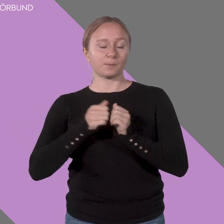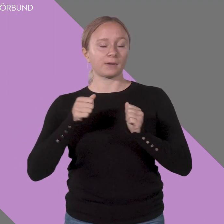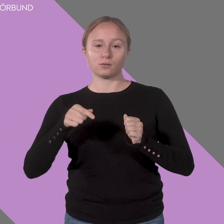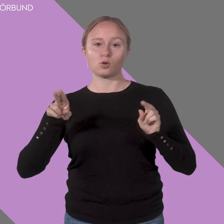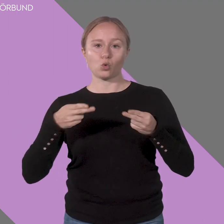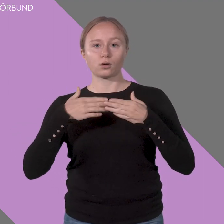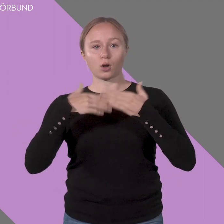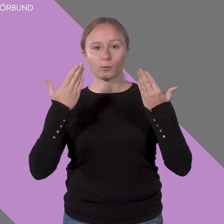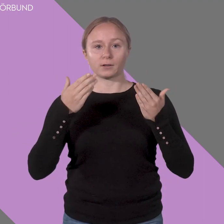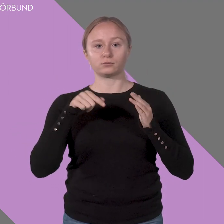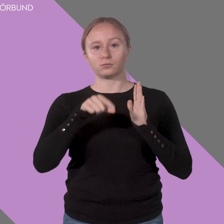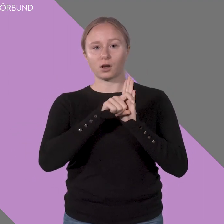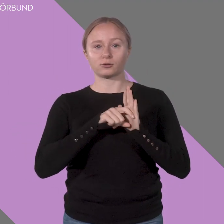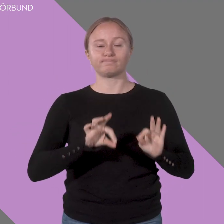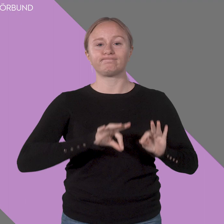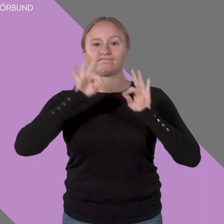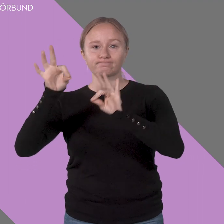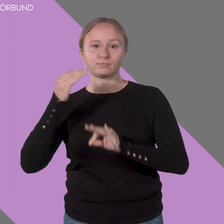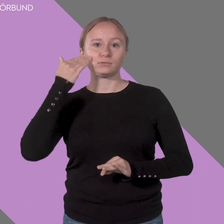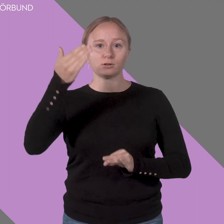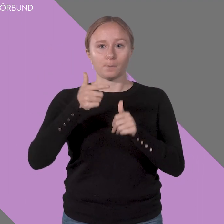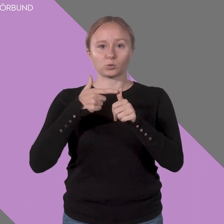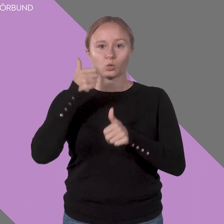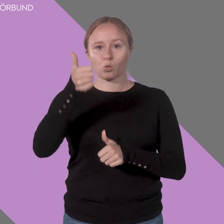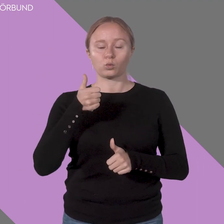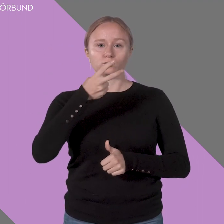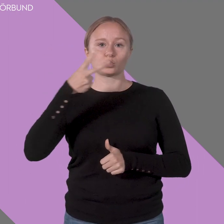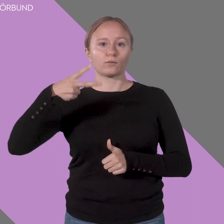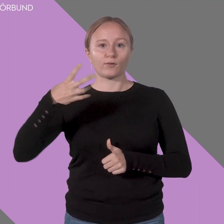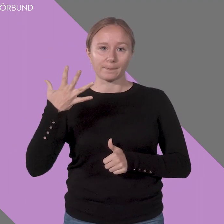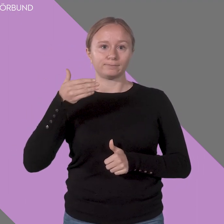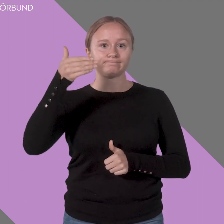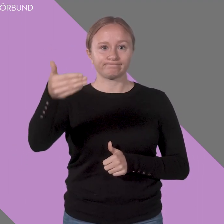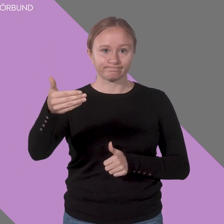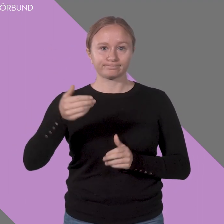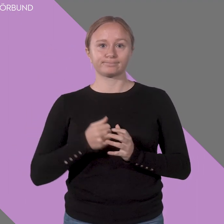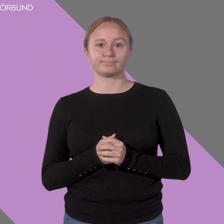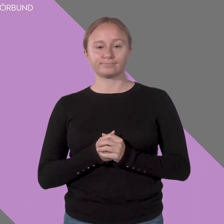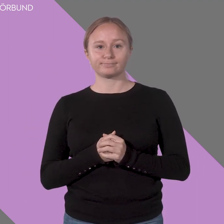men det nya datumet för ikraftträdande är i början av år 2025.